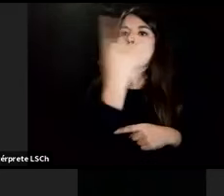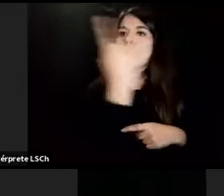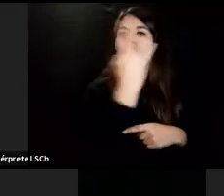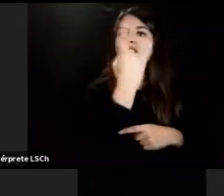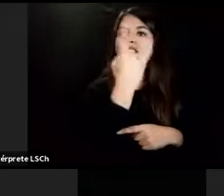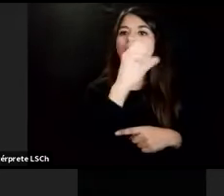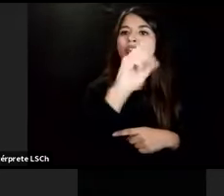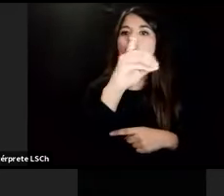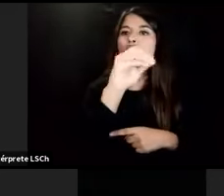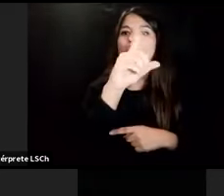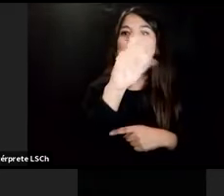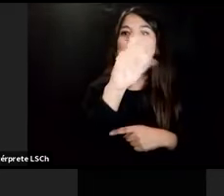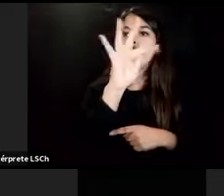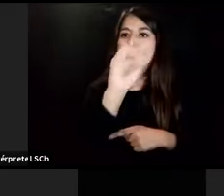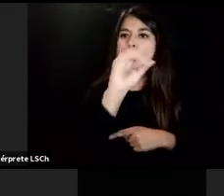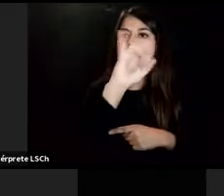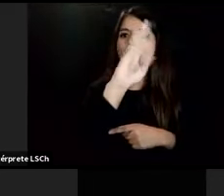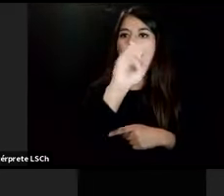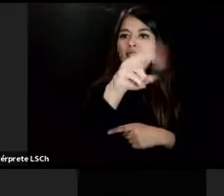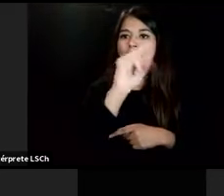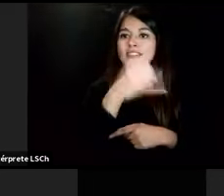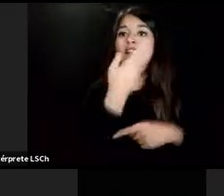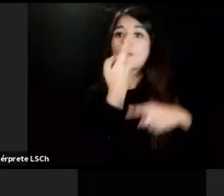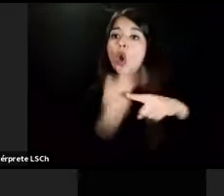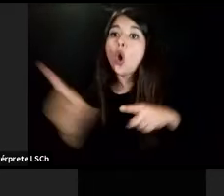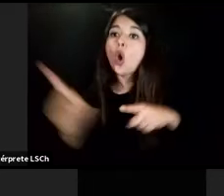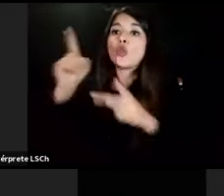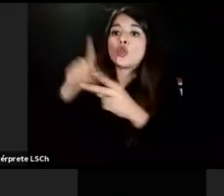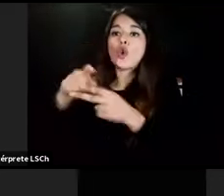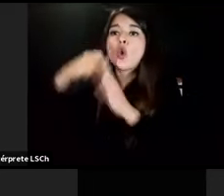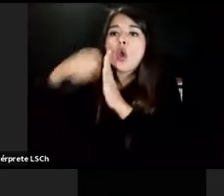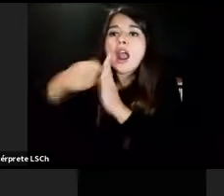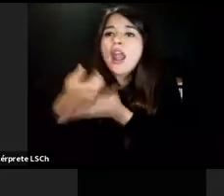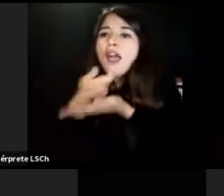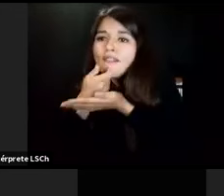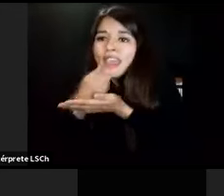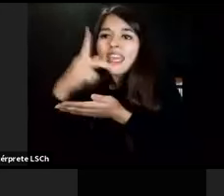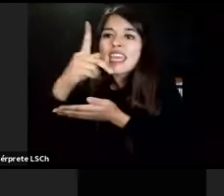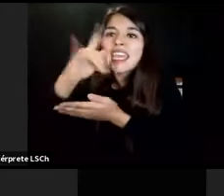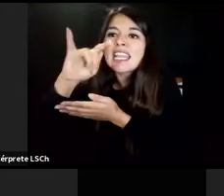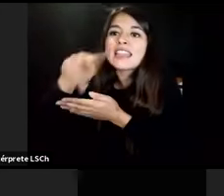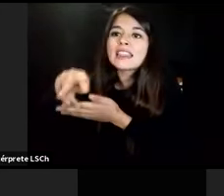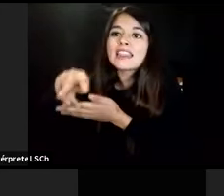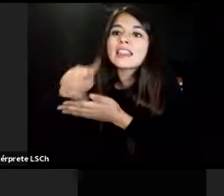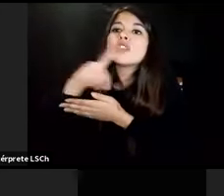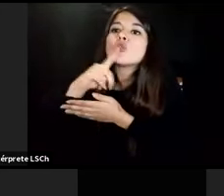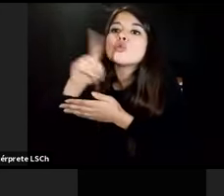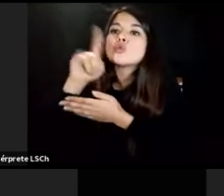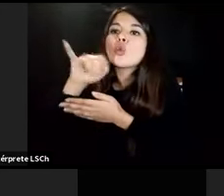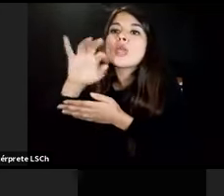y también grabé el audiolibro de Kintsugi con la productora nacional Audiobuk